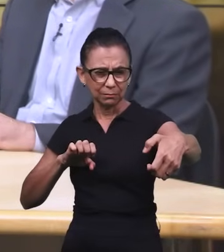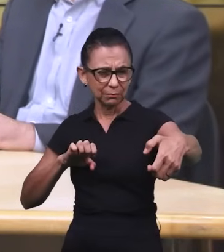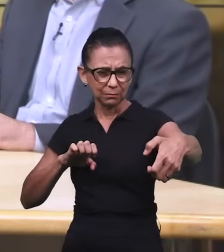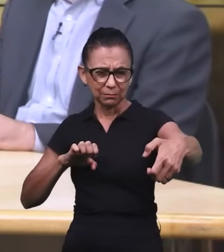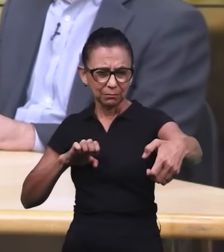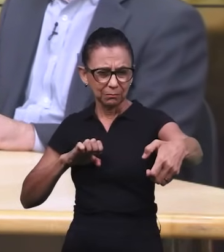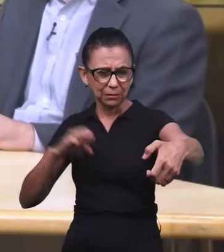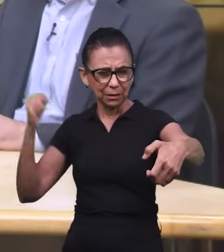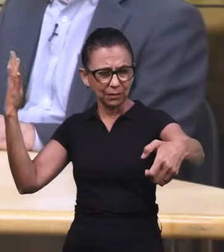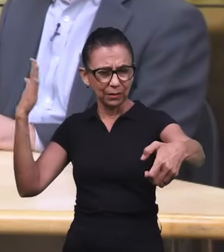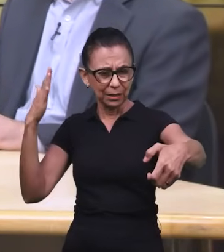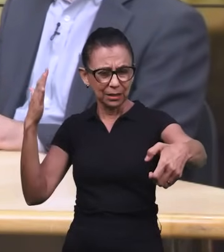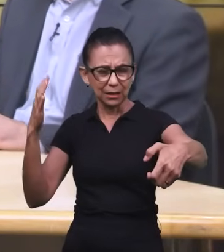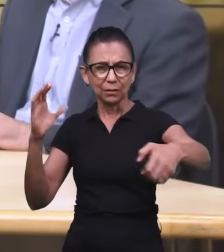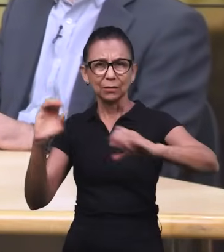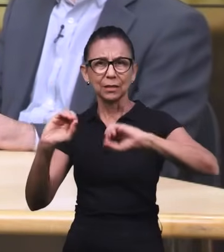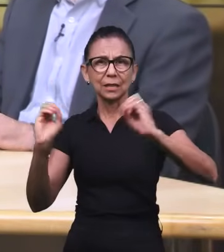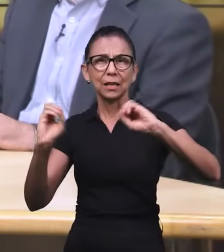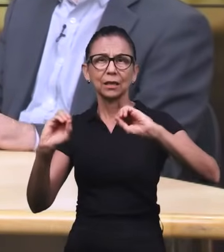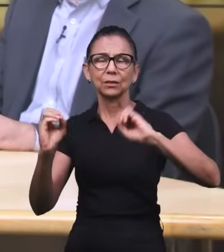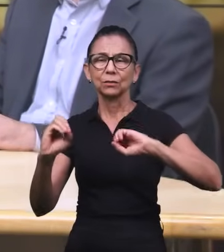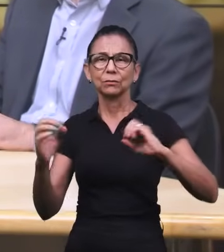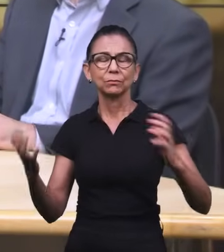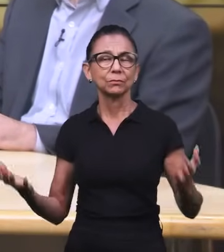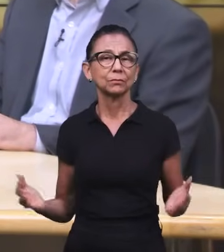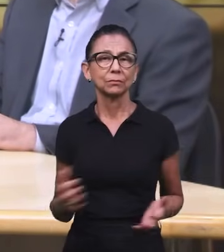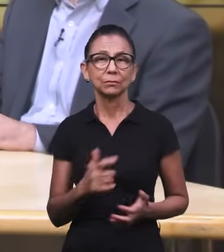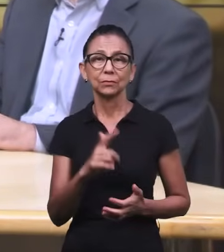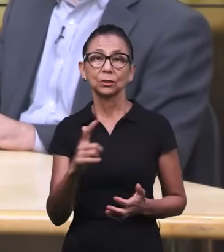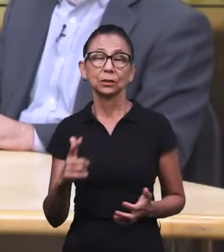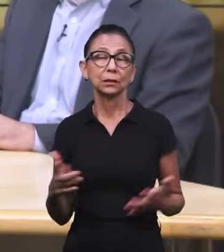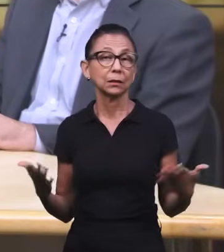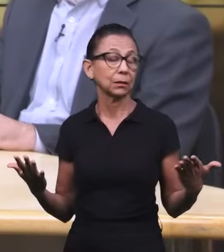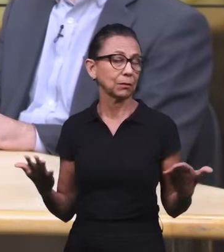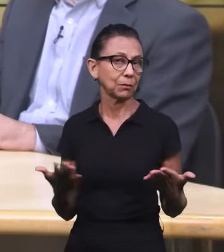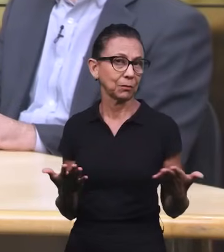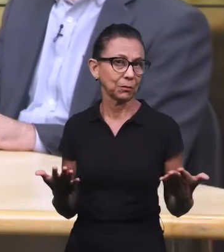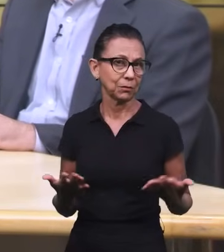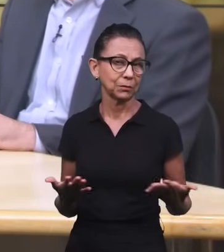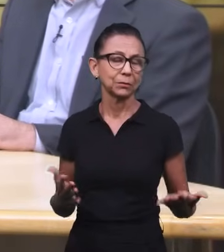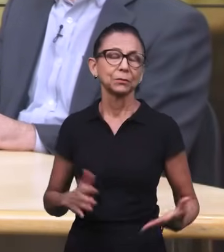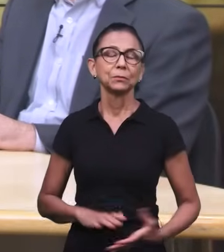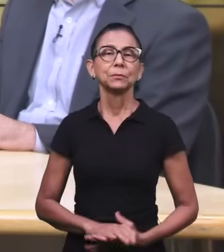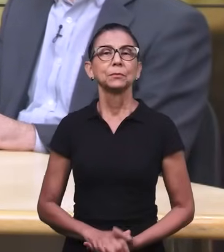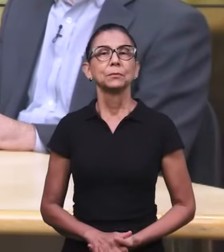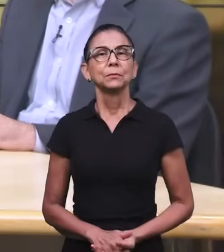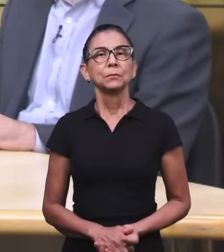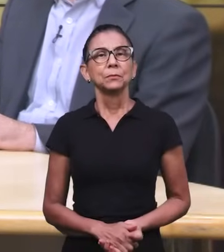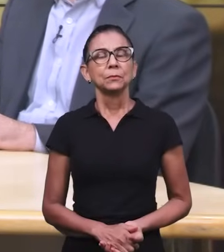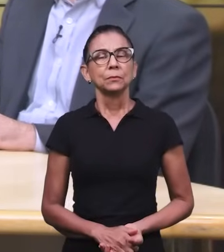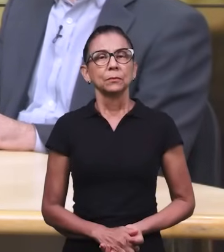Revelação revelada da vida não tinha então hoje portanto é é por isso que quando nós vemos o